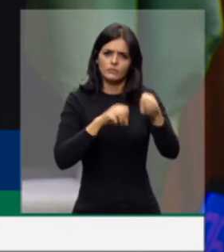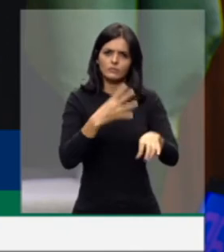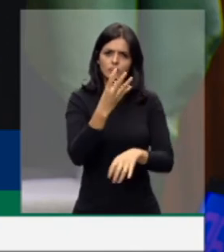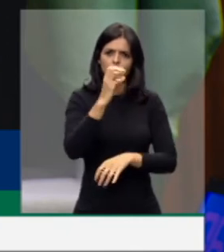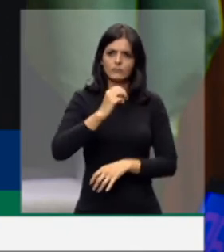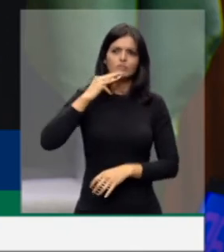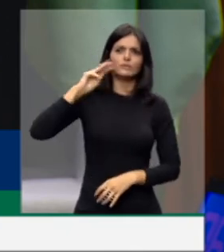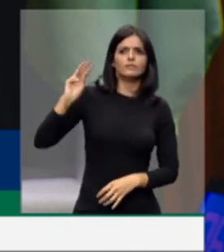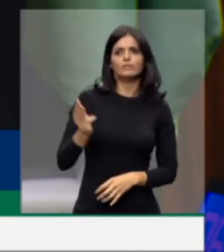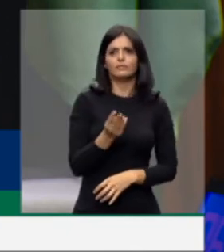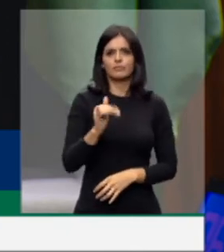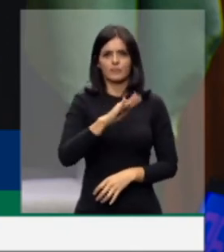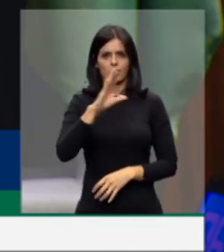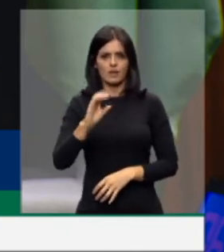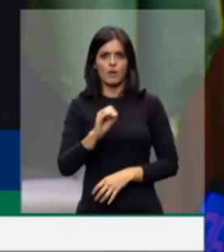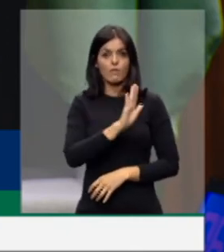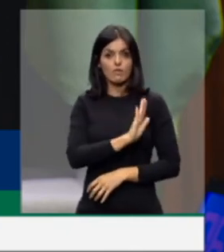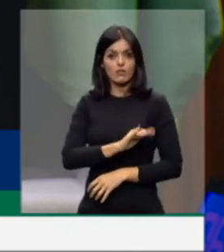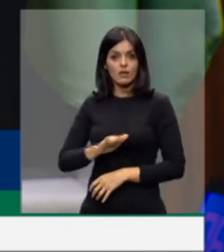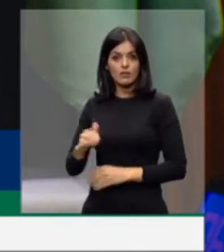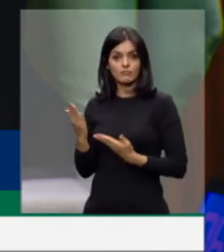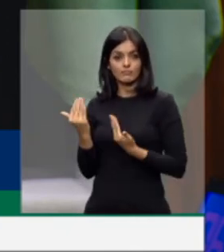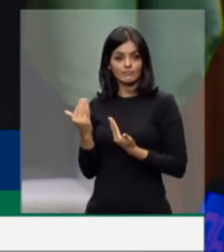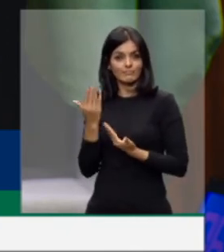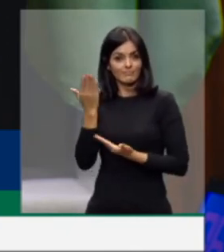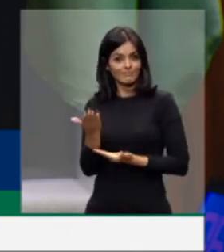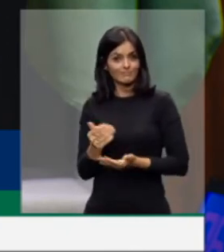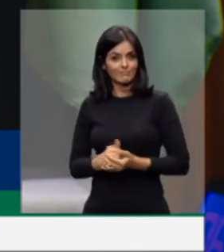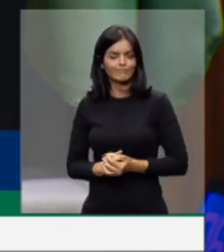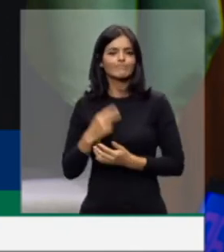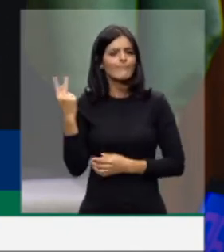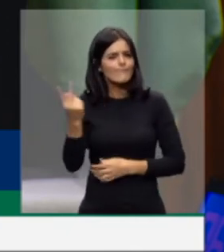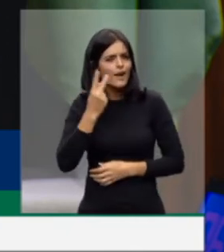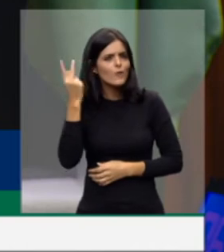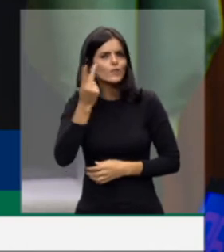EDUCAÇÃO BÁ SICA, CUIDA DE 40 MILHÕES DE CRIANÇAS ADOLESCENTES E JOVENS DESSE